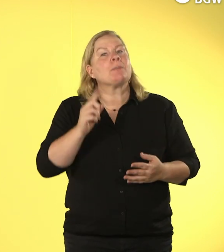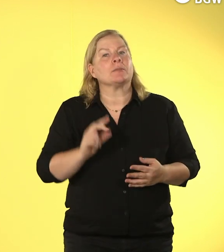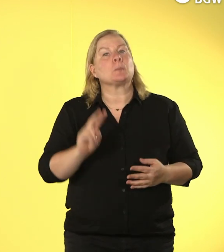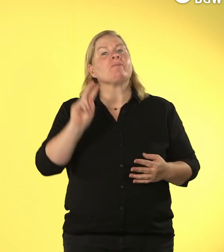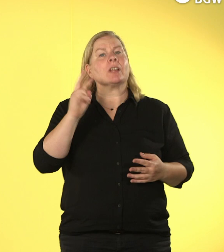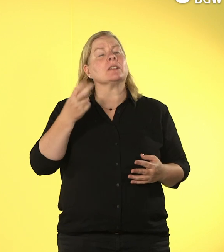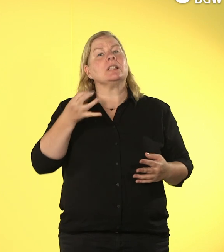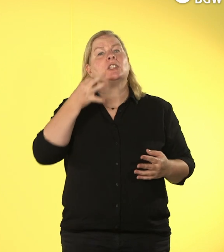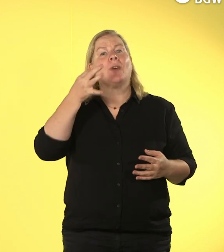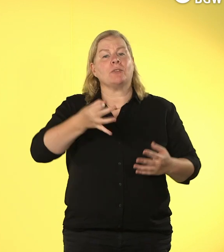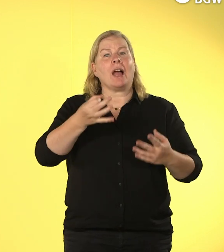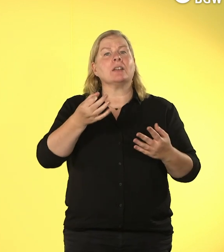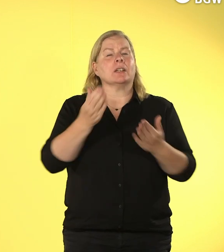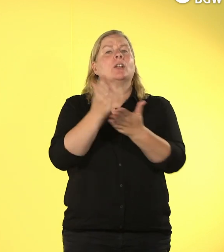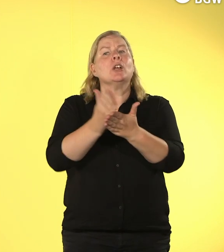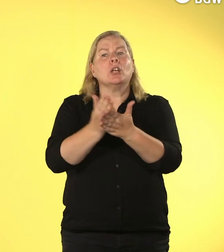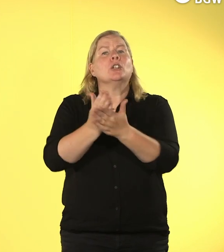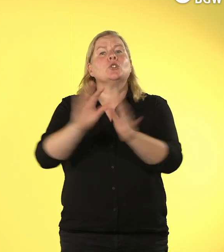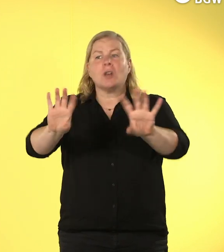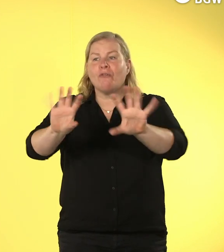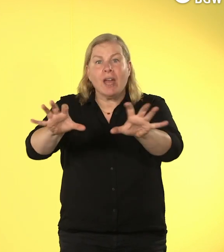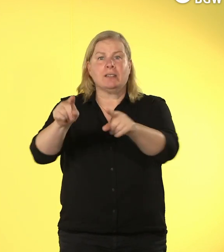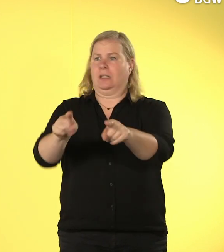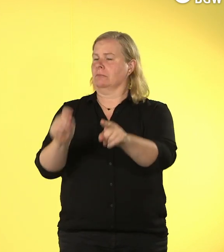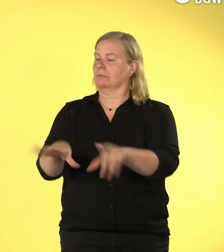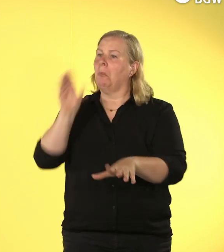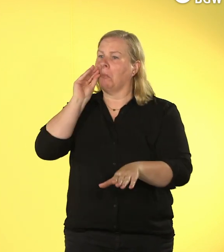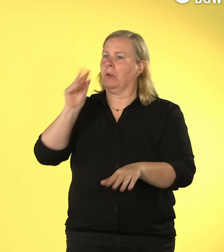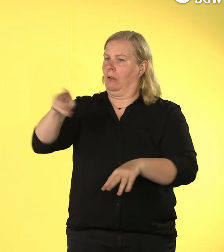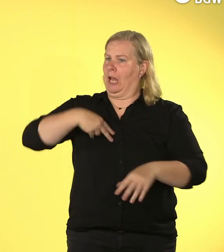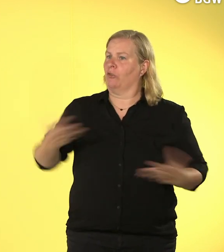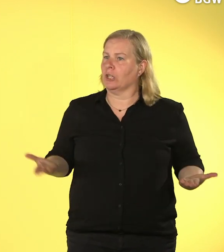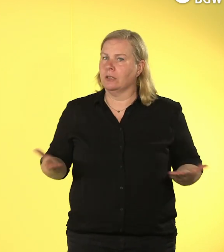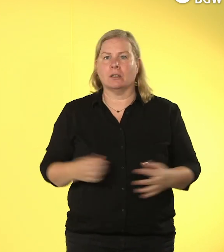Doch diese zweite Frage wurde durchs Fernsehen beantwortet. Das soll einer sagen, Fernsehen bildet nicht.